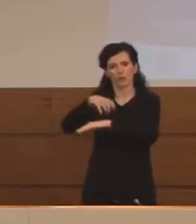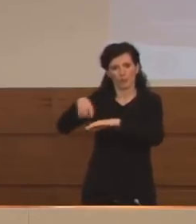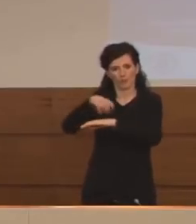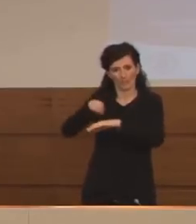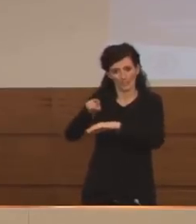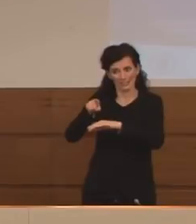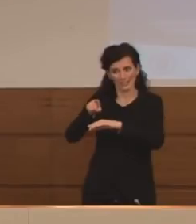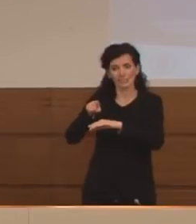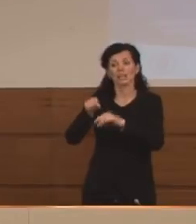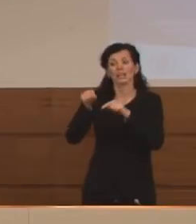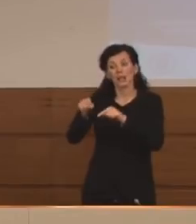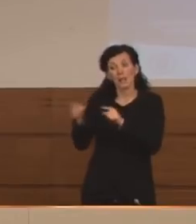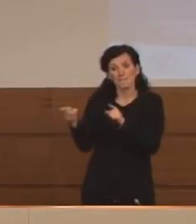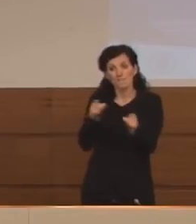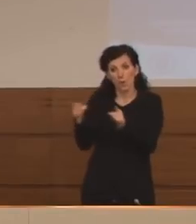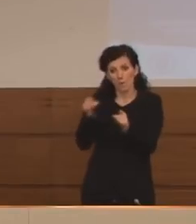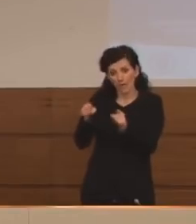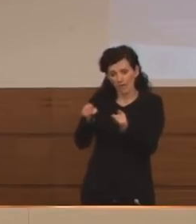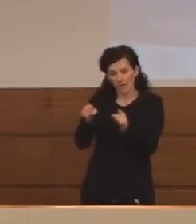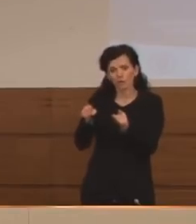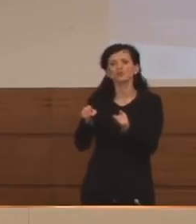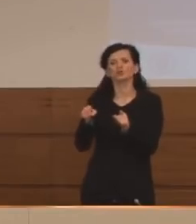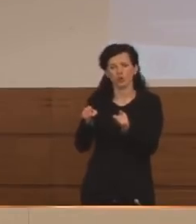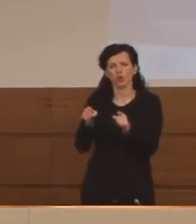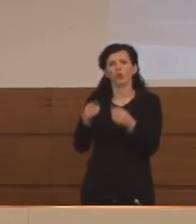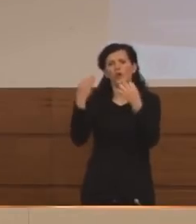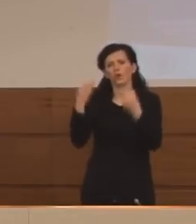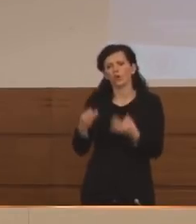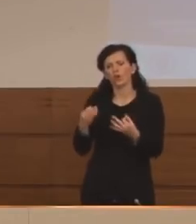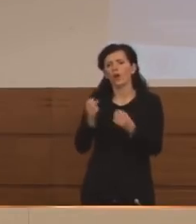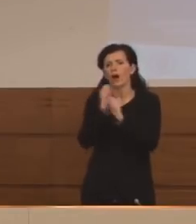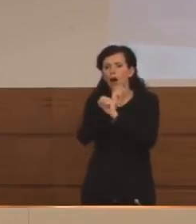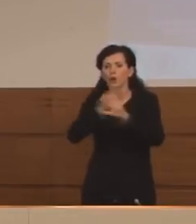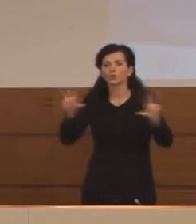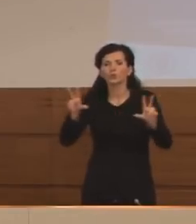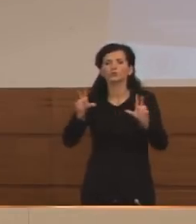In quella sede saranno annunciate, ovviamente, le decisioni assunte